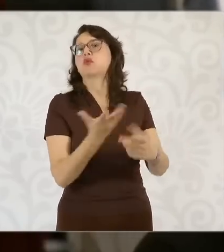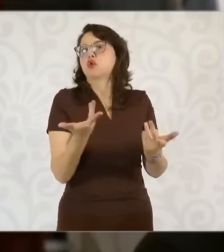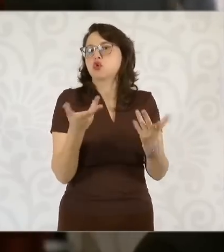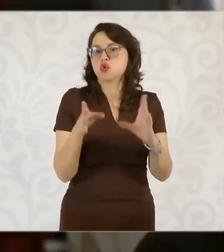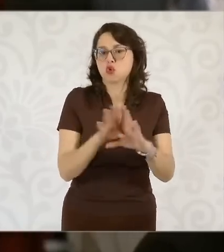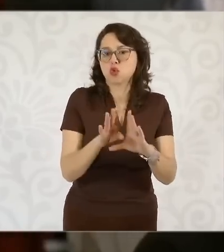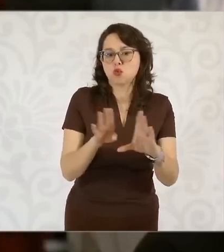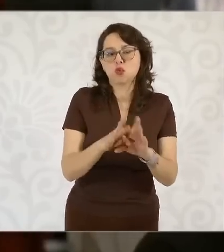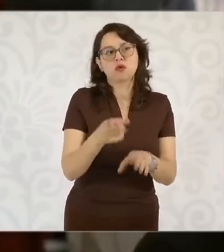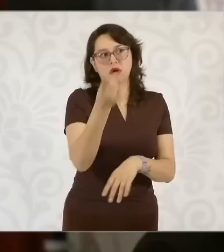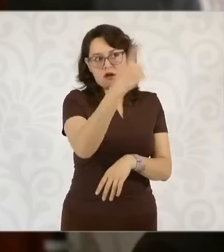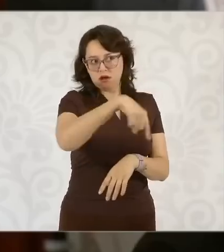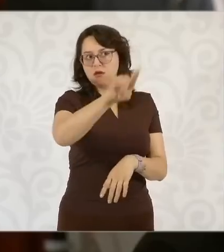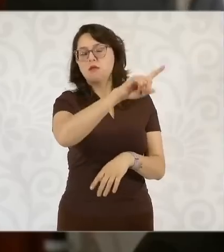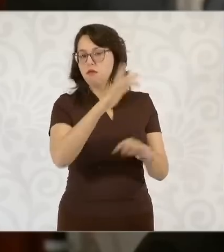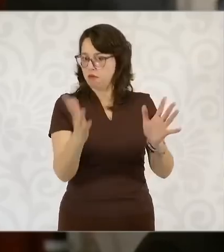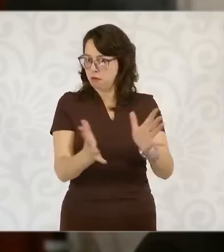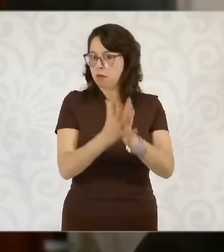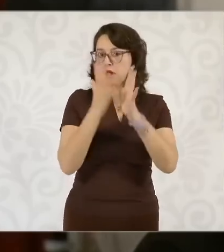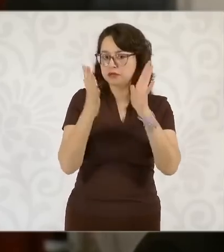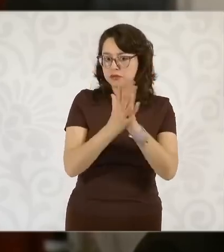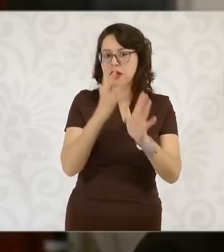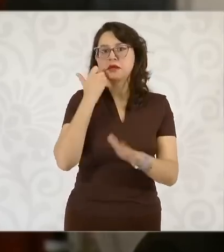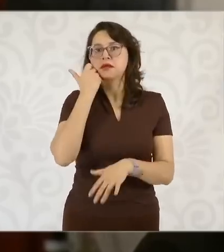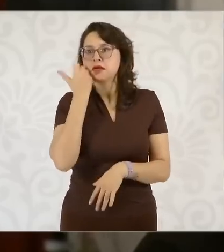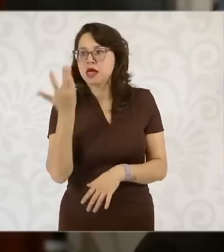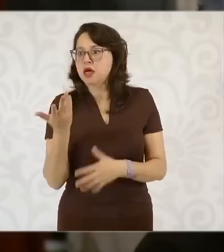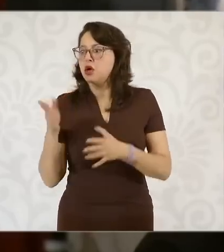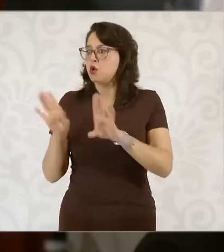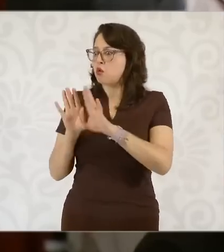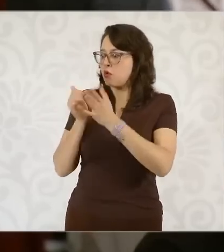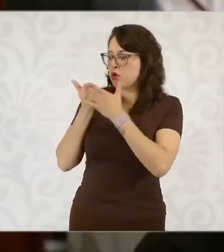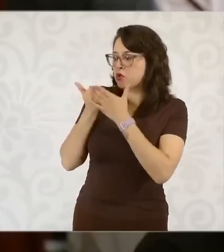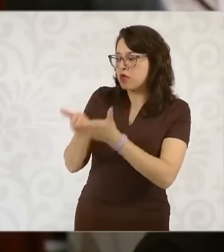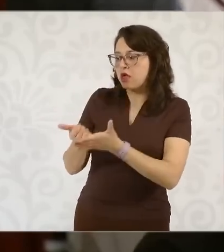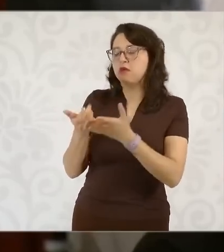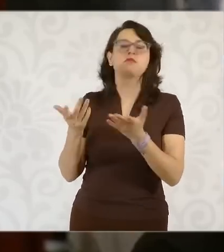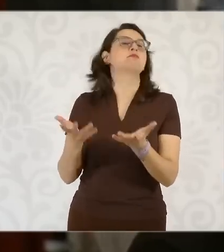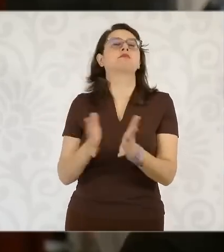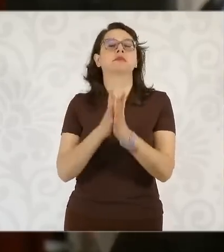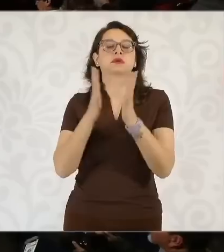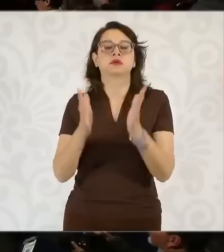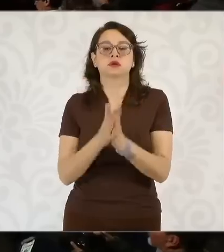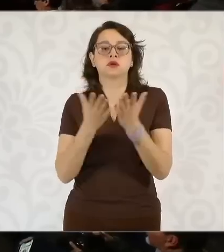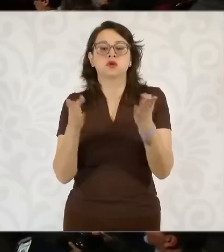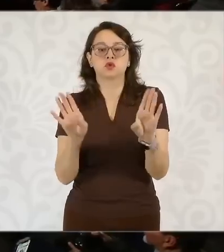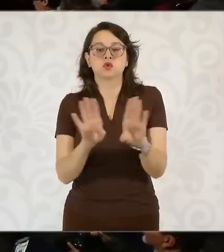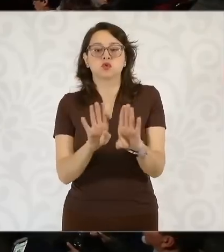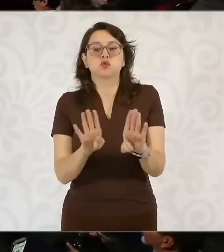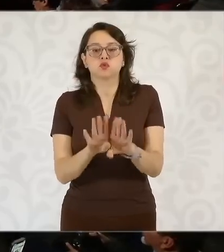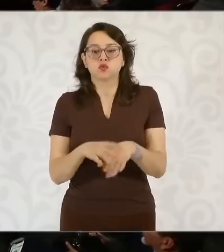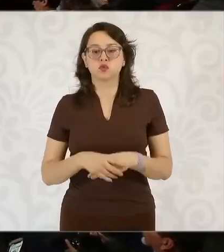estado preguntando Cómo ayudamos Cómo pueden participar Los Paisanos pues por lo pronto